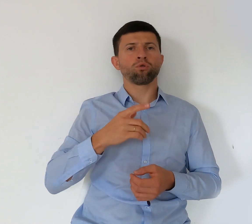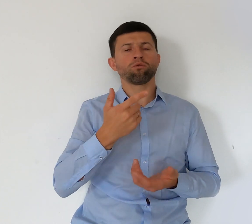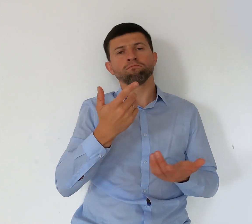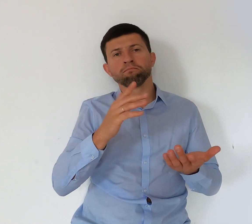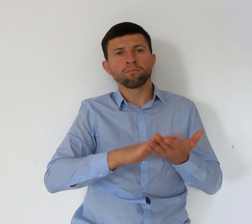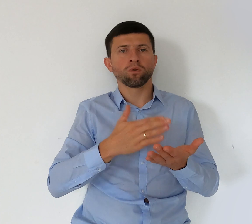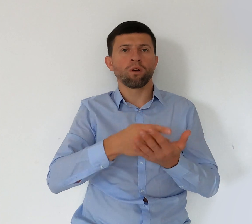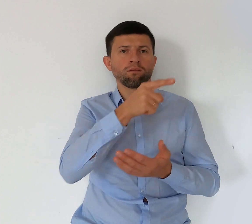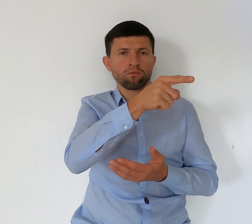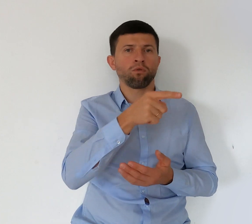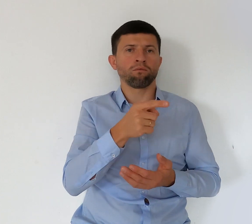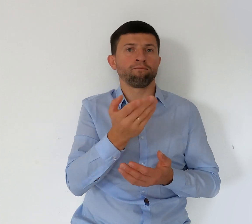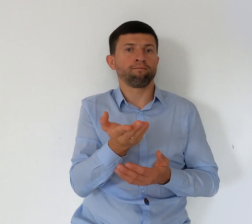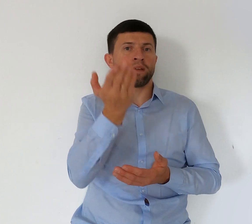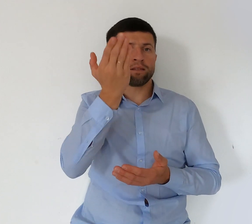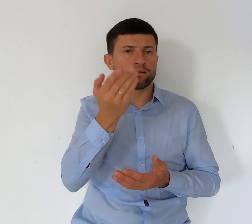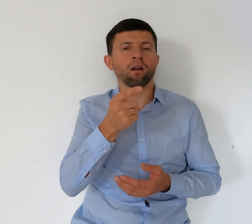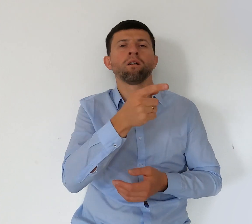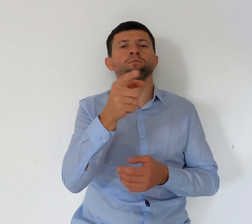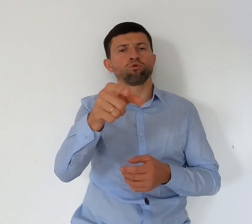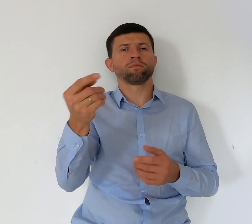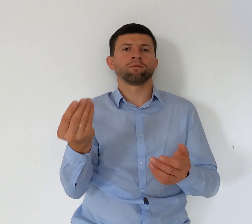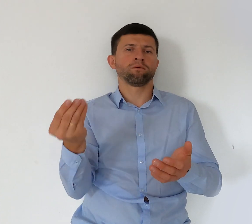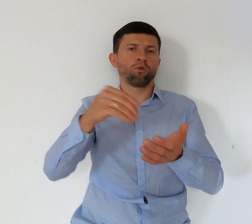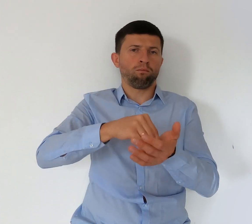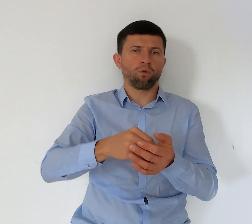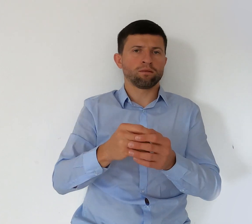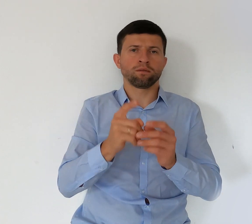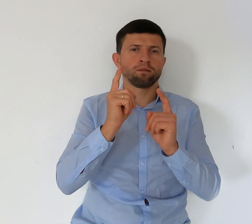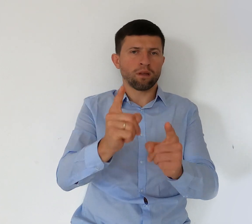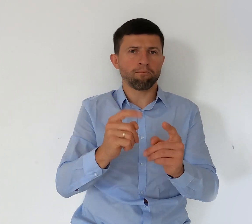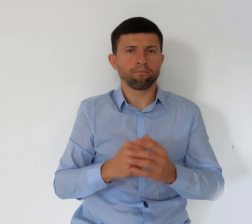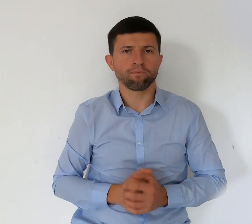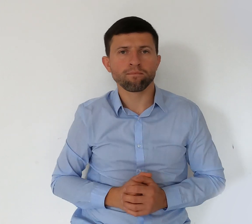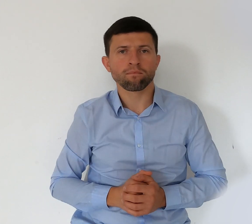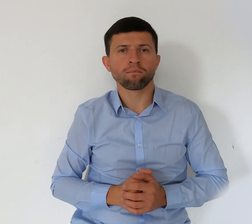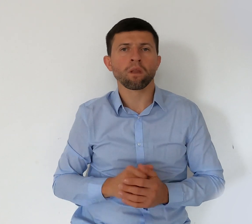dopłać w inny sposób.